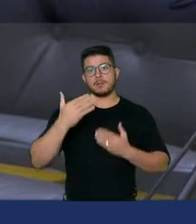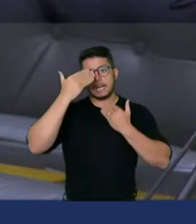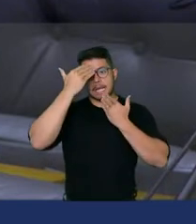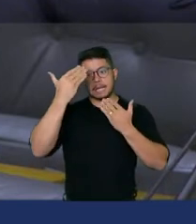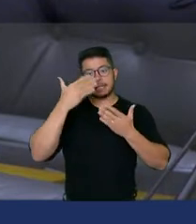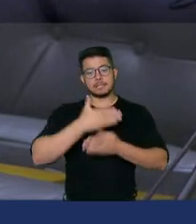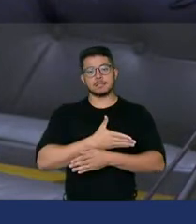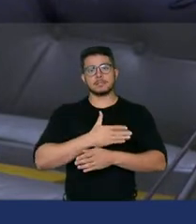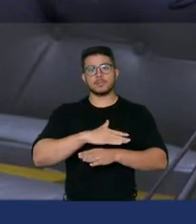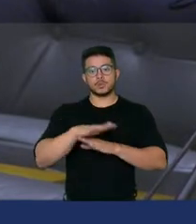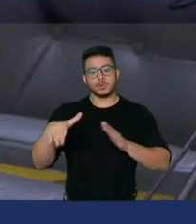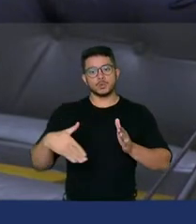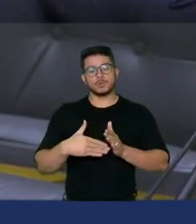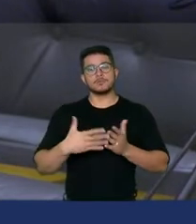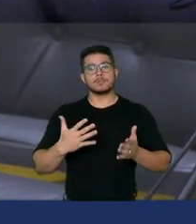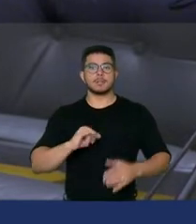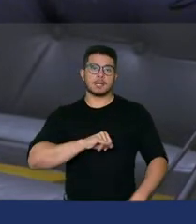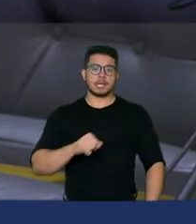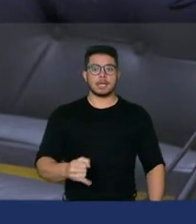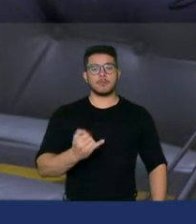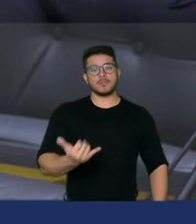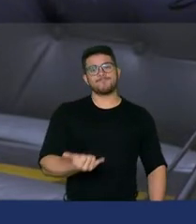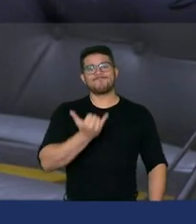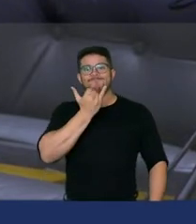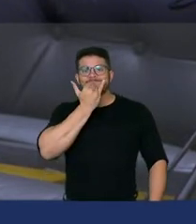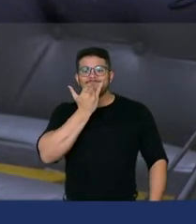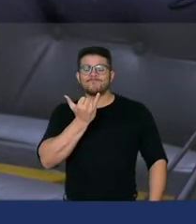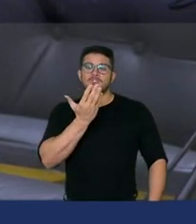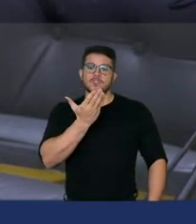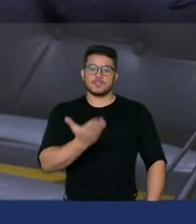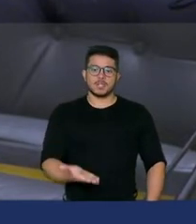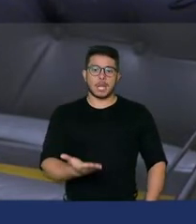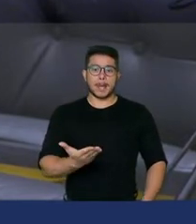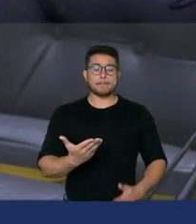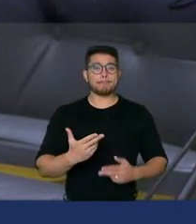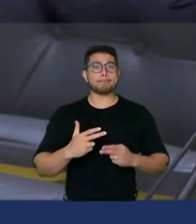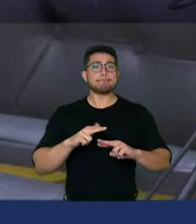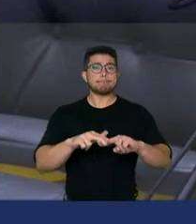POSIÇÃO DE CONCORDÂNCIA, EU AGRADEÇO E PEÇO DESCULPAS A